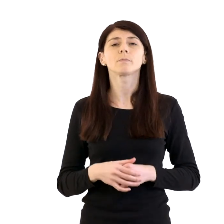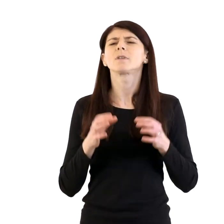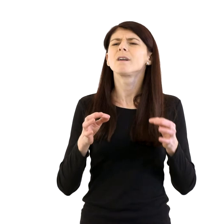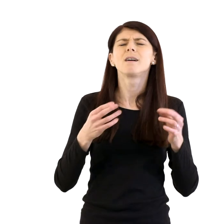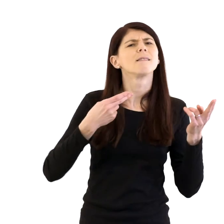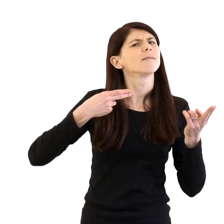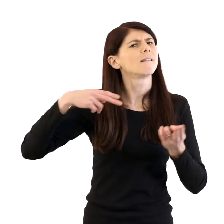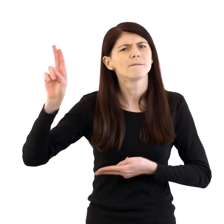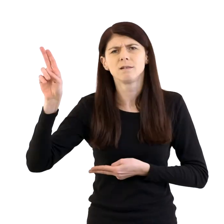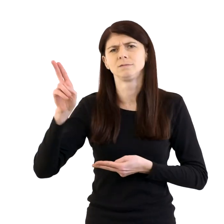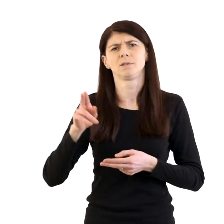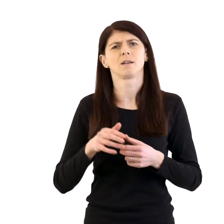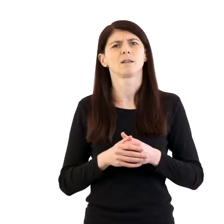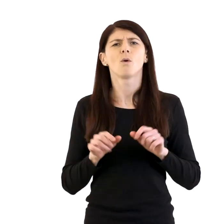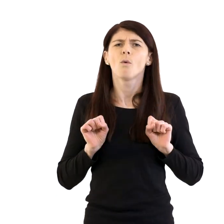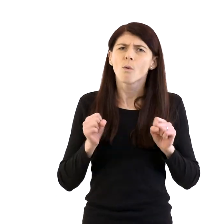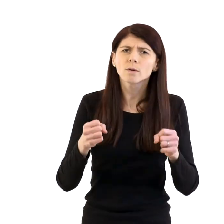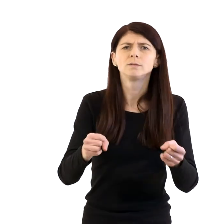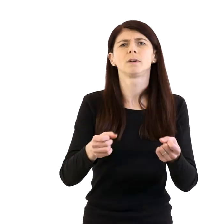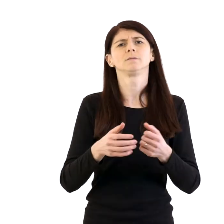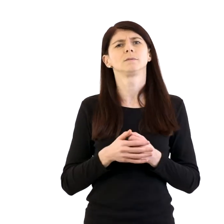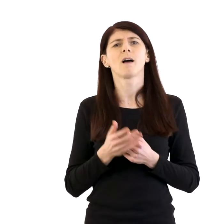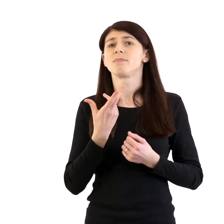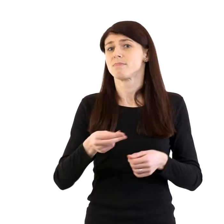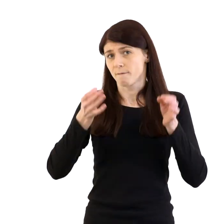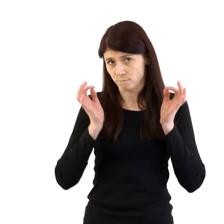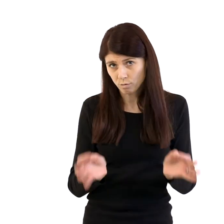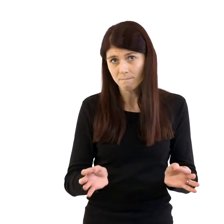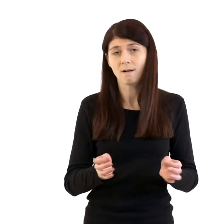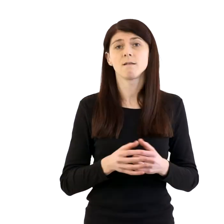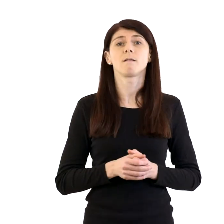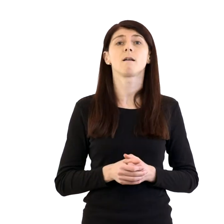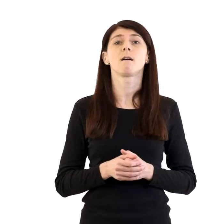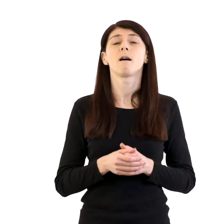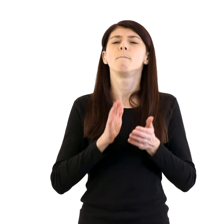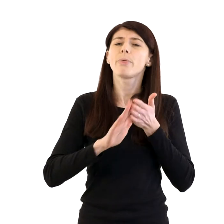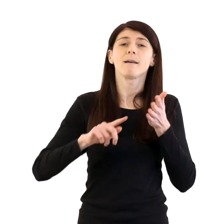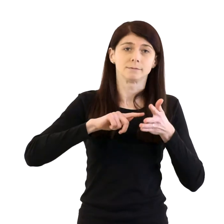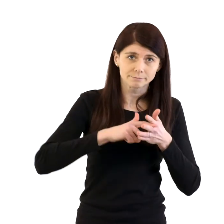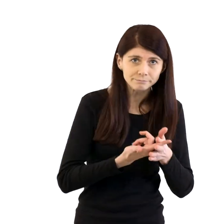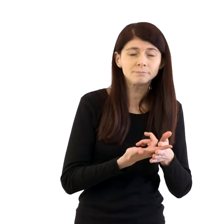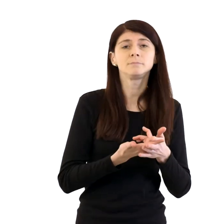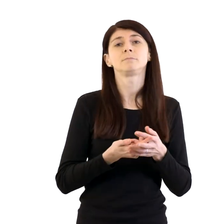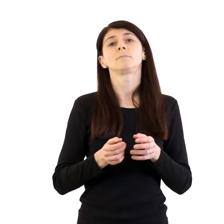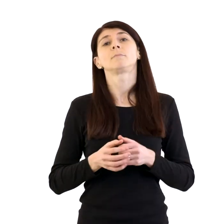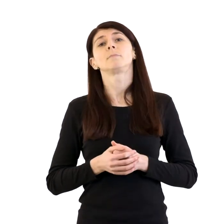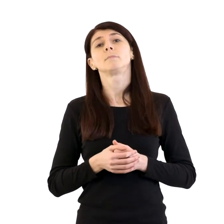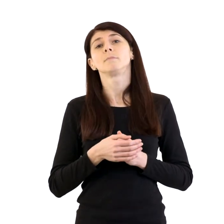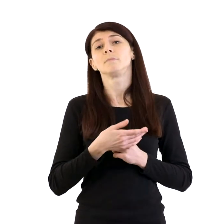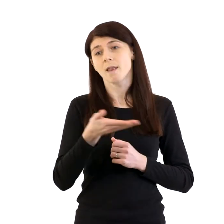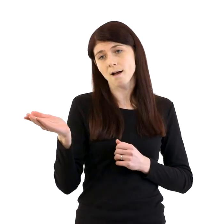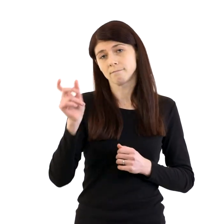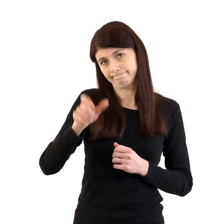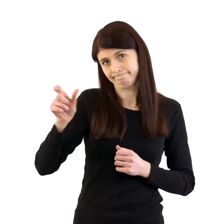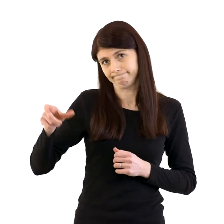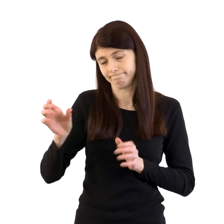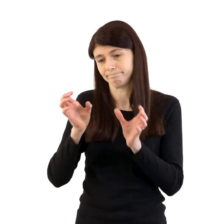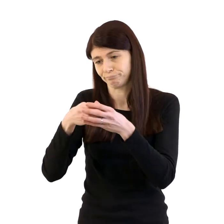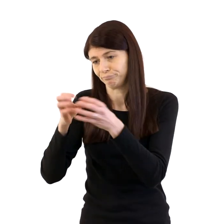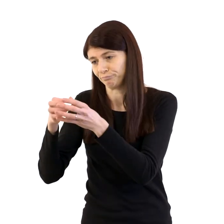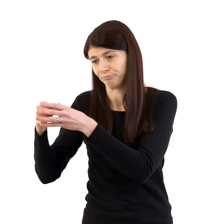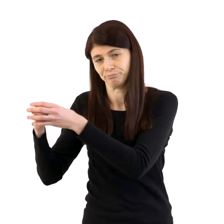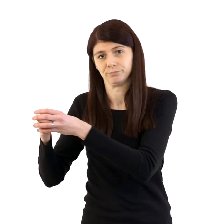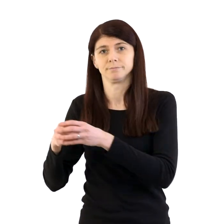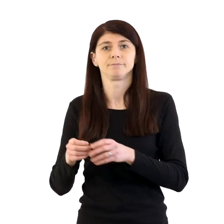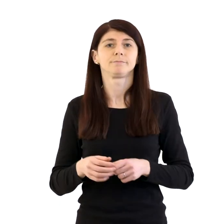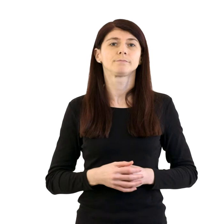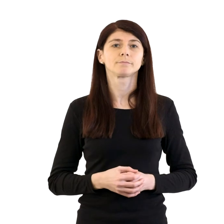Obecnie coraz więcej pojawia się inicjatyw nieformalnych (bez rejestracji) na rzecz społeczności lokalnych.